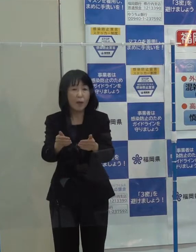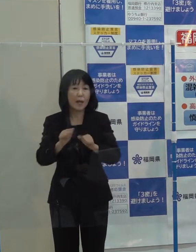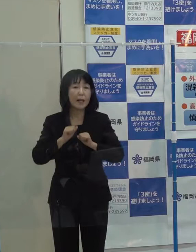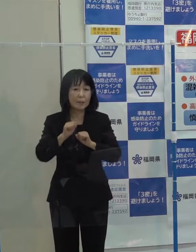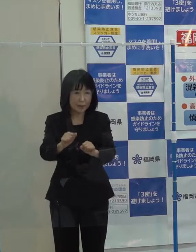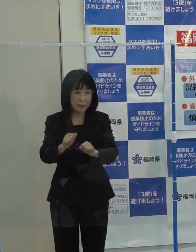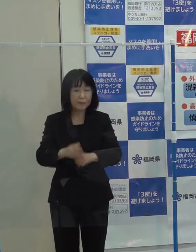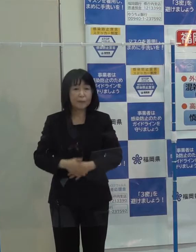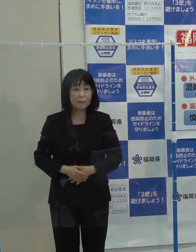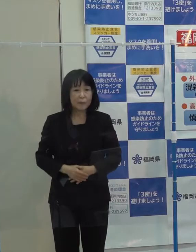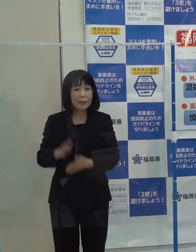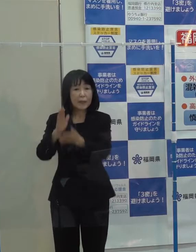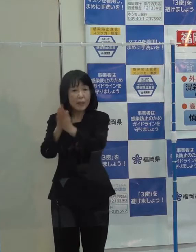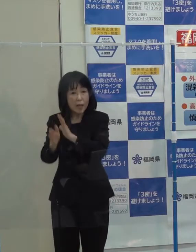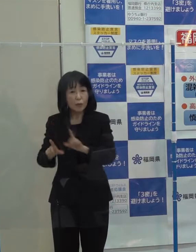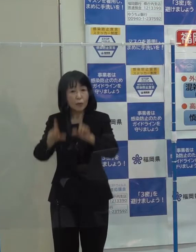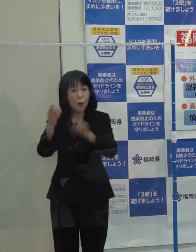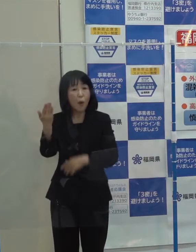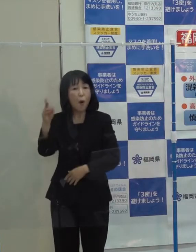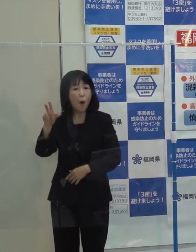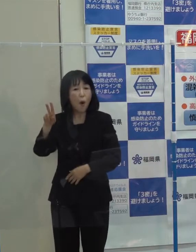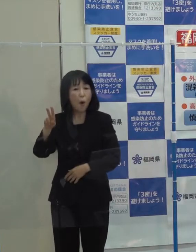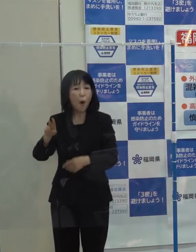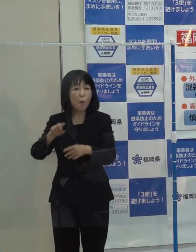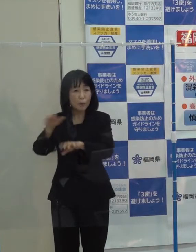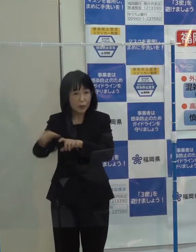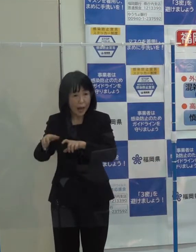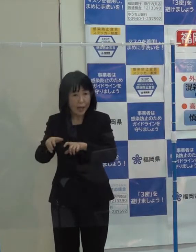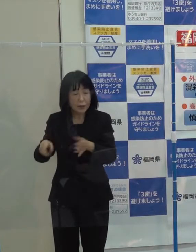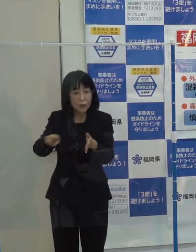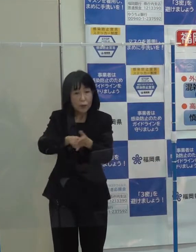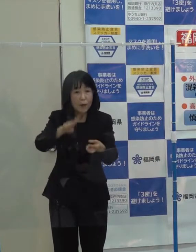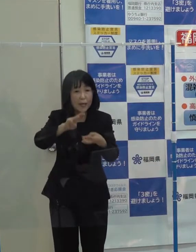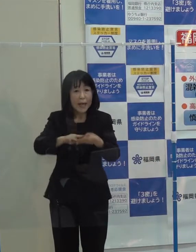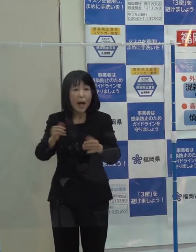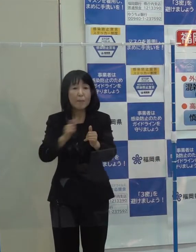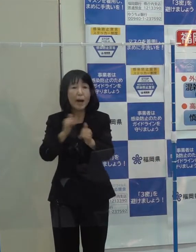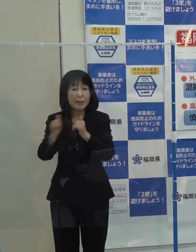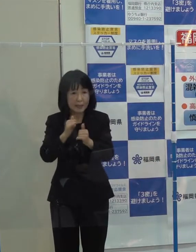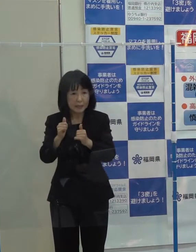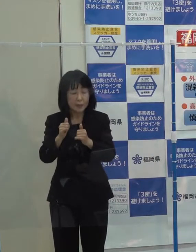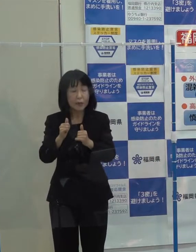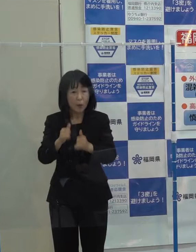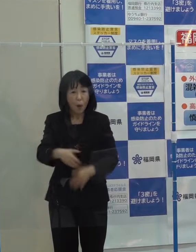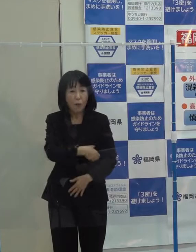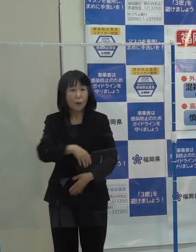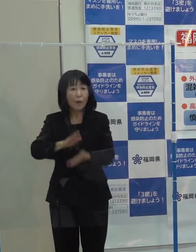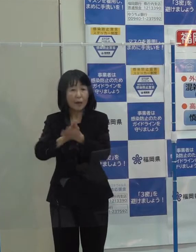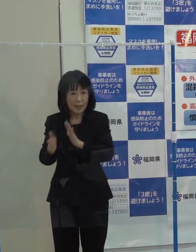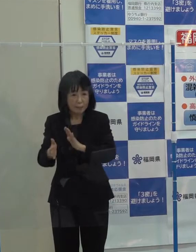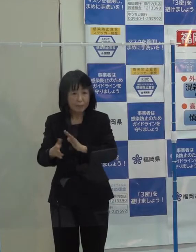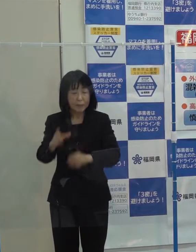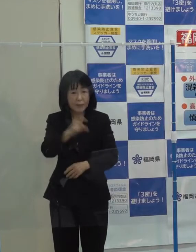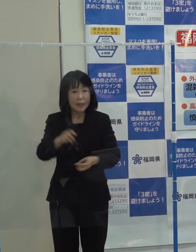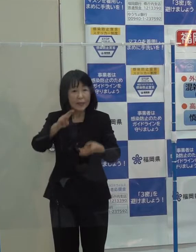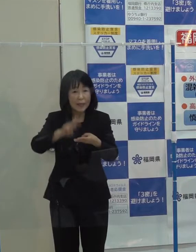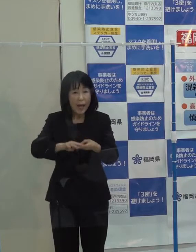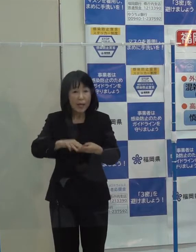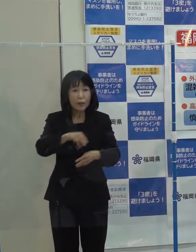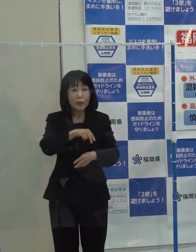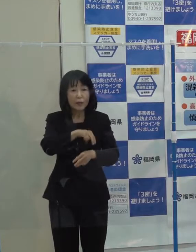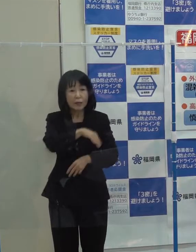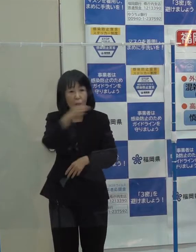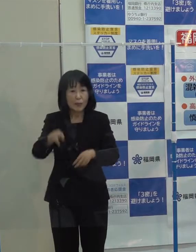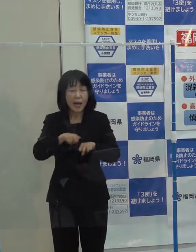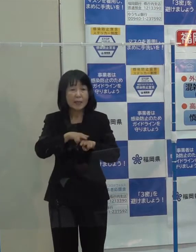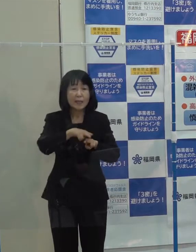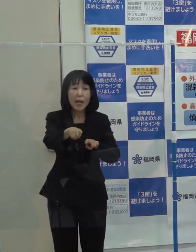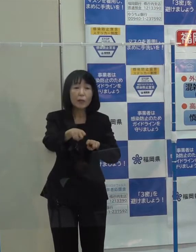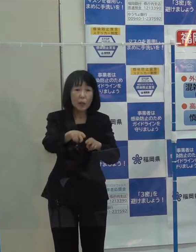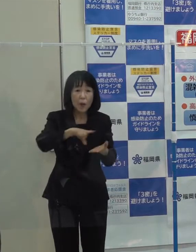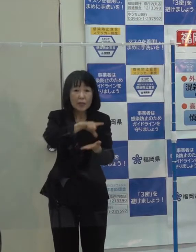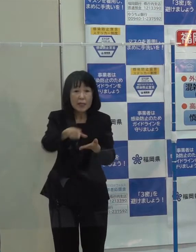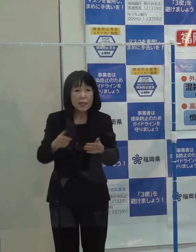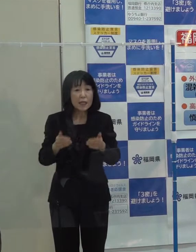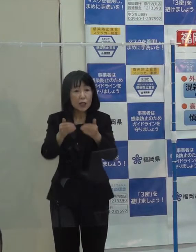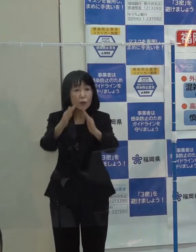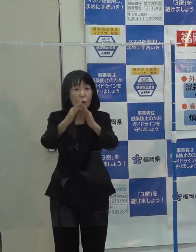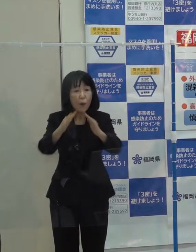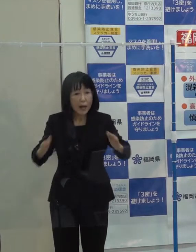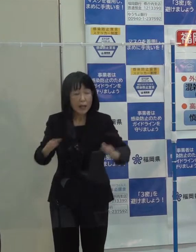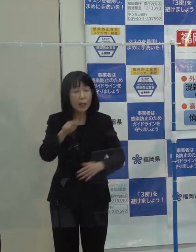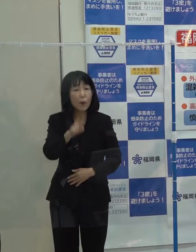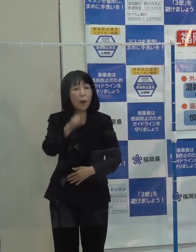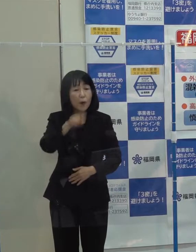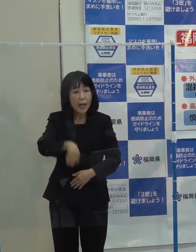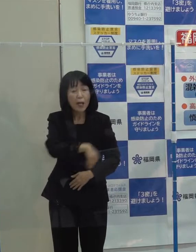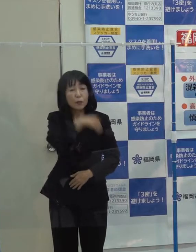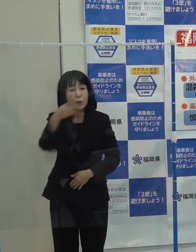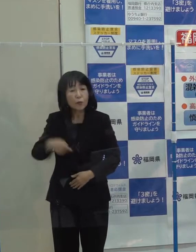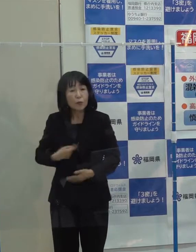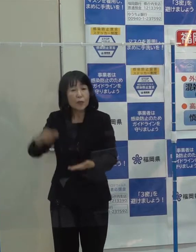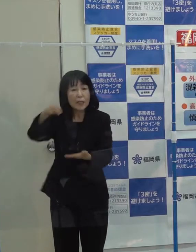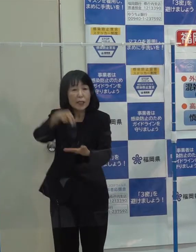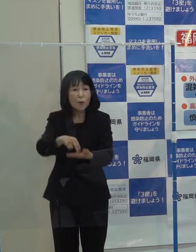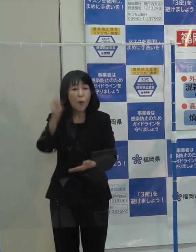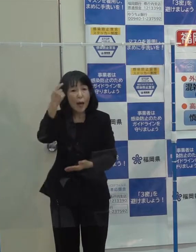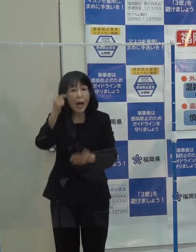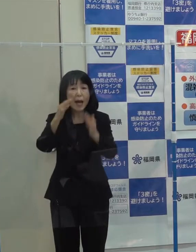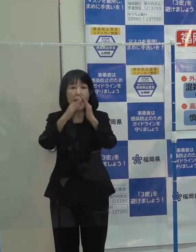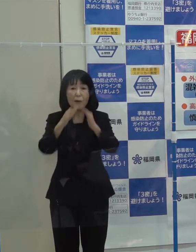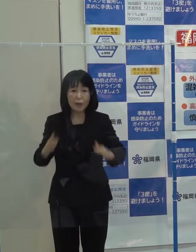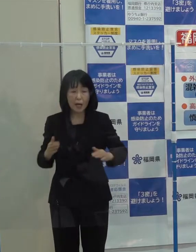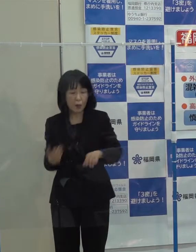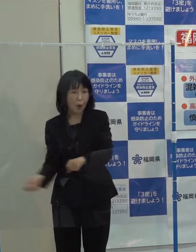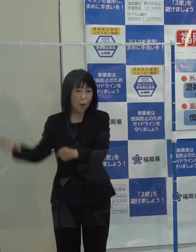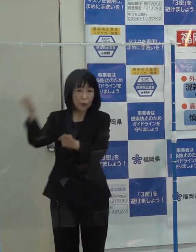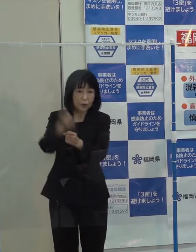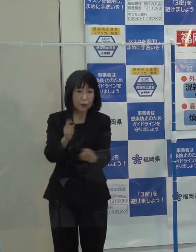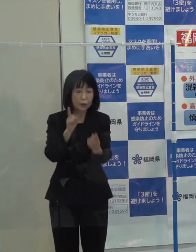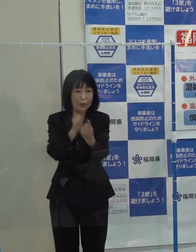県 東峰村 添田町による「福岡県日田彦山線地域振興推進協議会」において 九州の自立を考える会の復旧対策協議会から御意見をいただいています